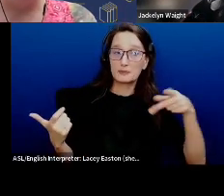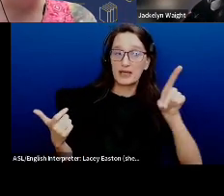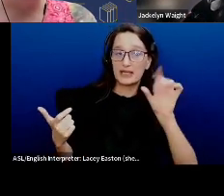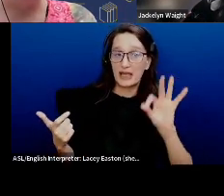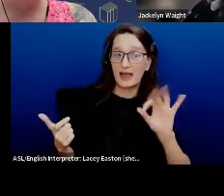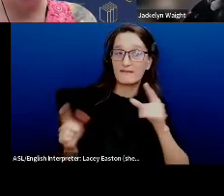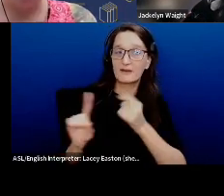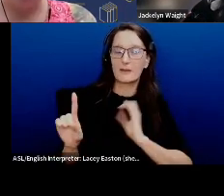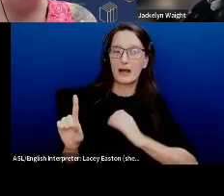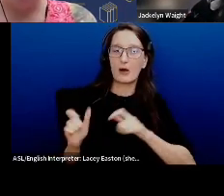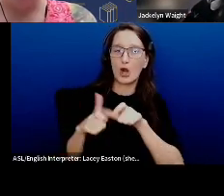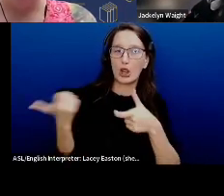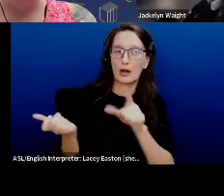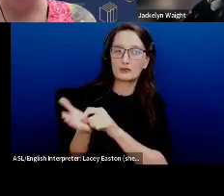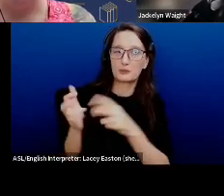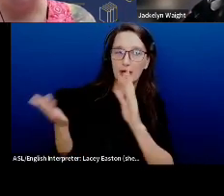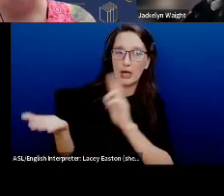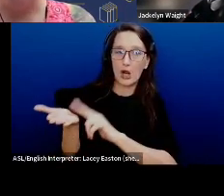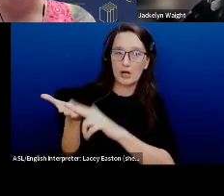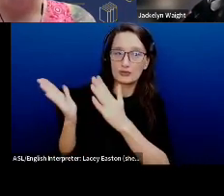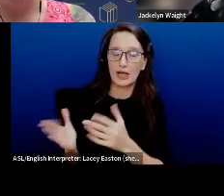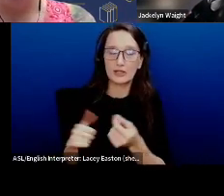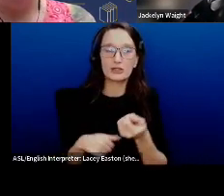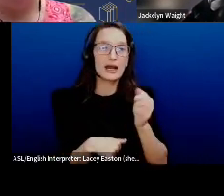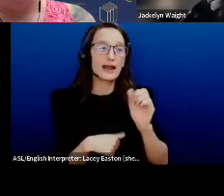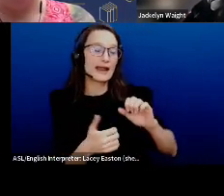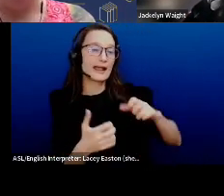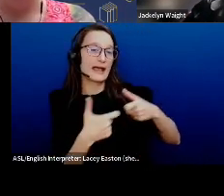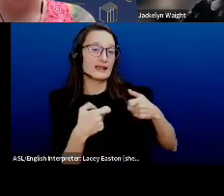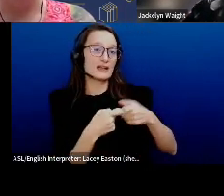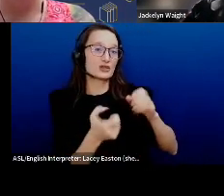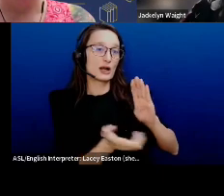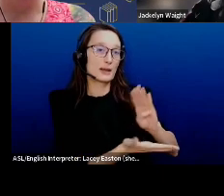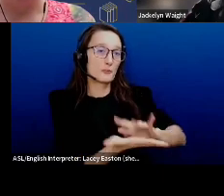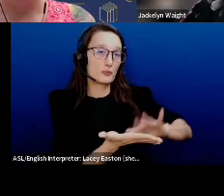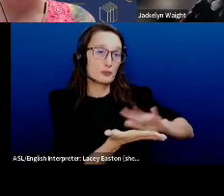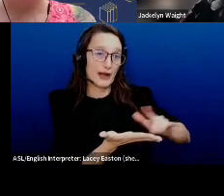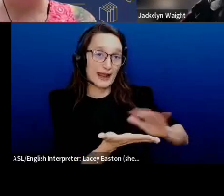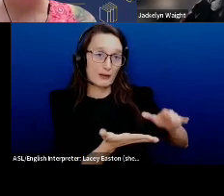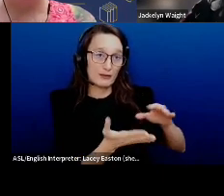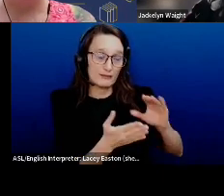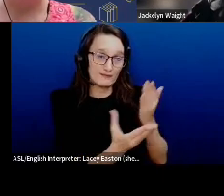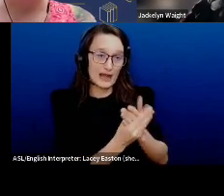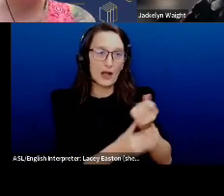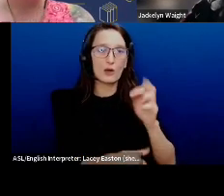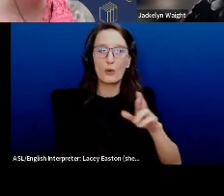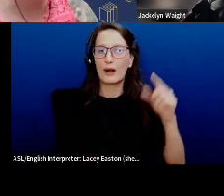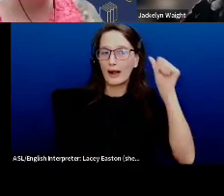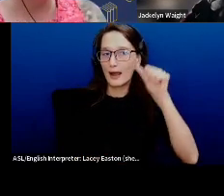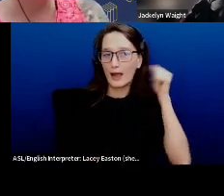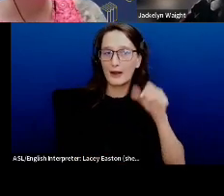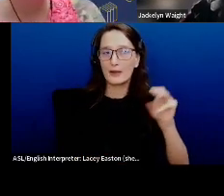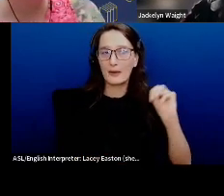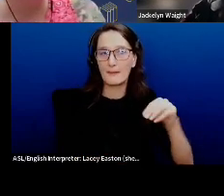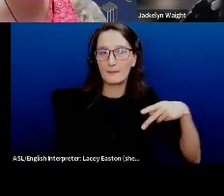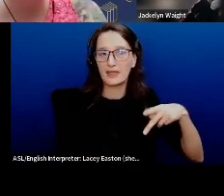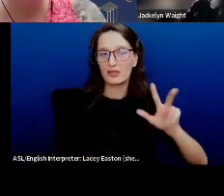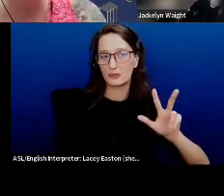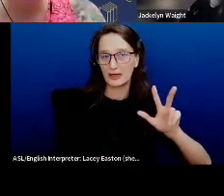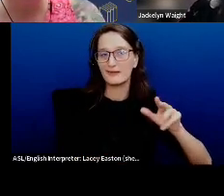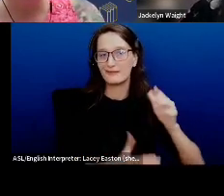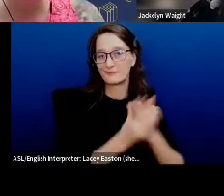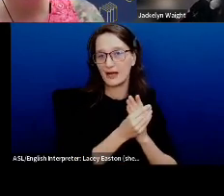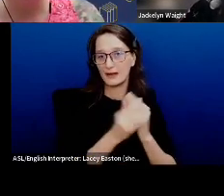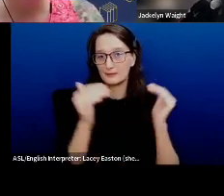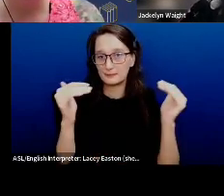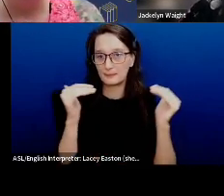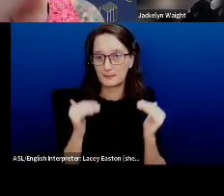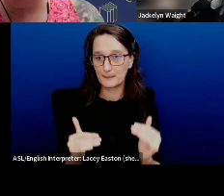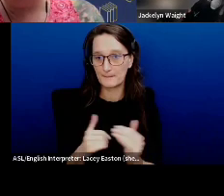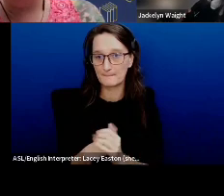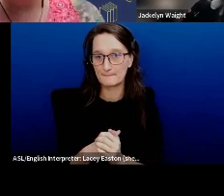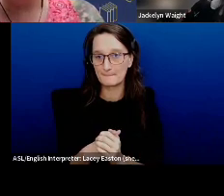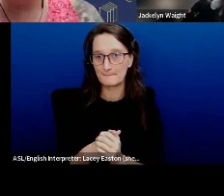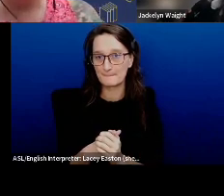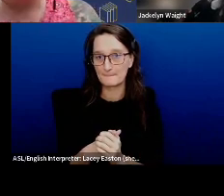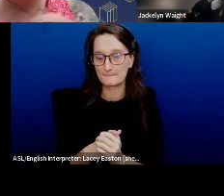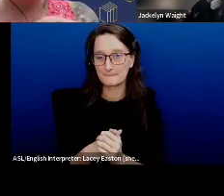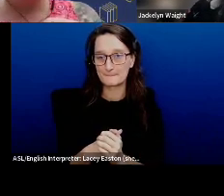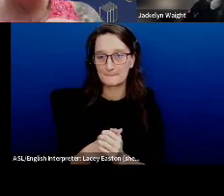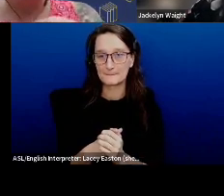Un archivo electrónico en braille o un archivo de audio MP3. Diapositiva.